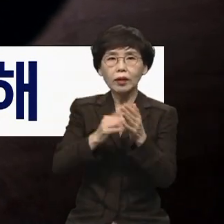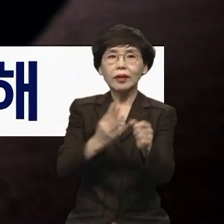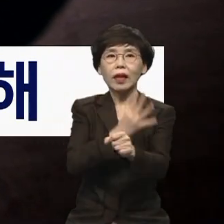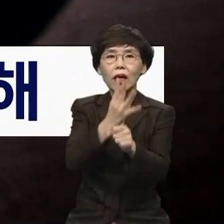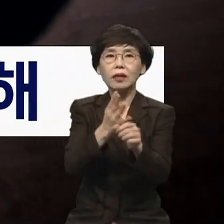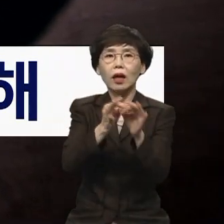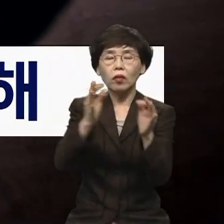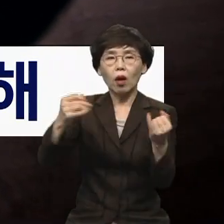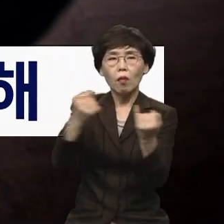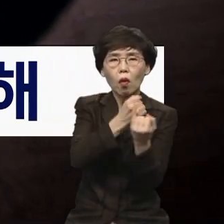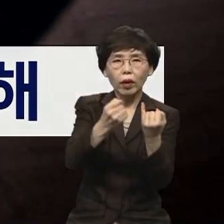말합니다.